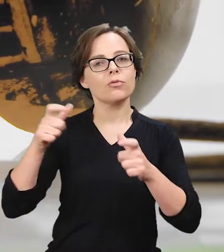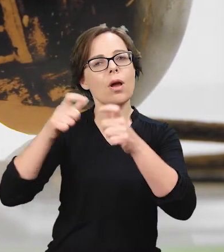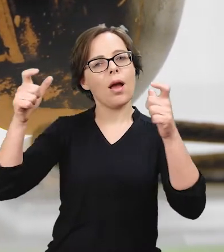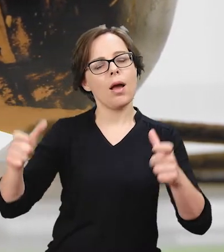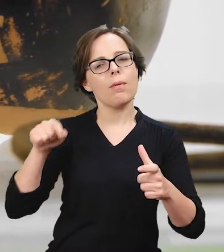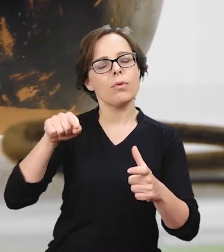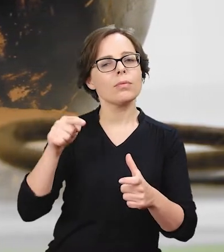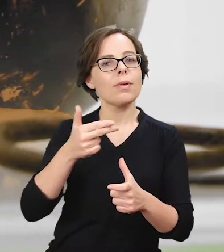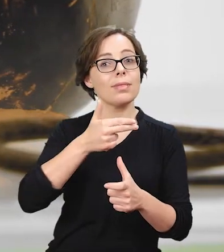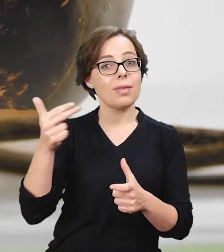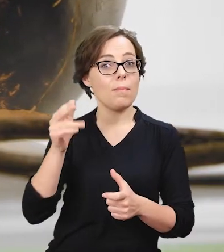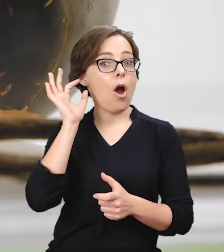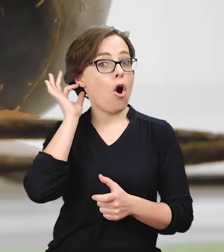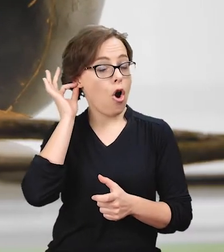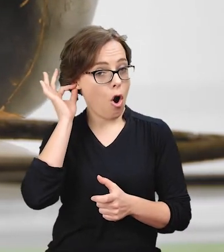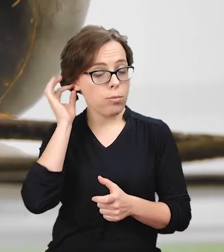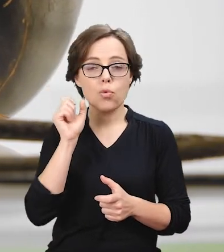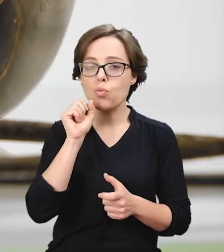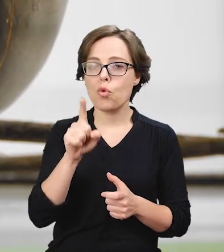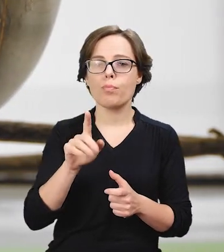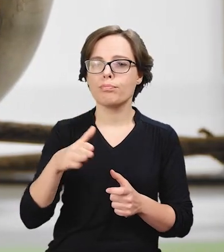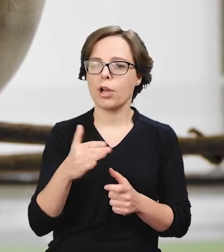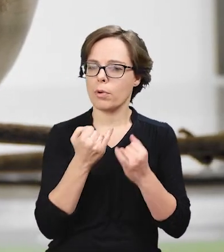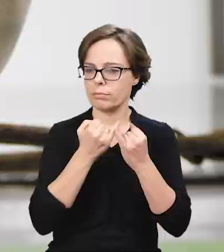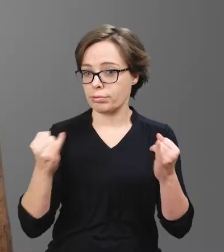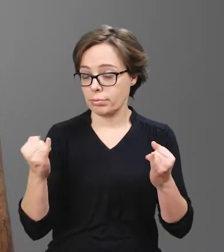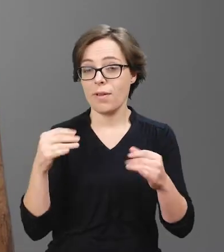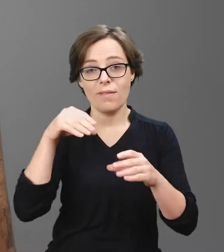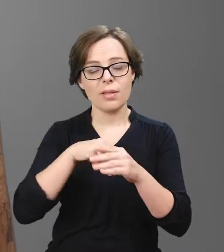poświęconej tematyce kobiecej jest epinetron.